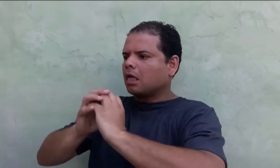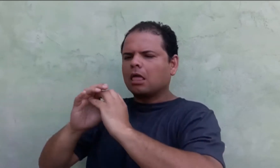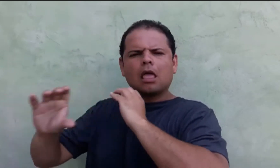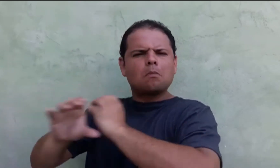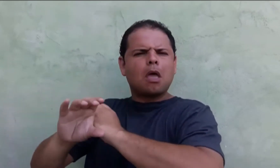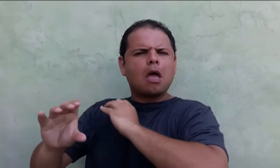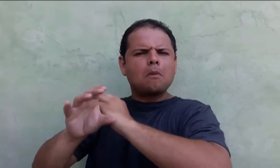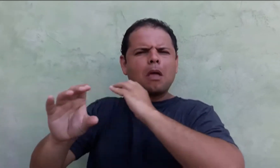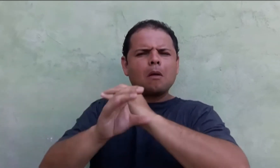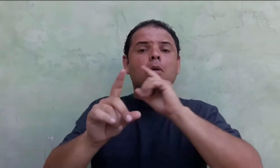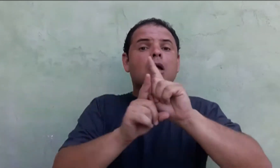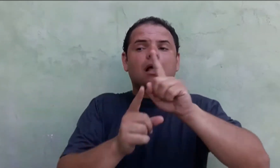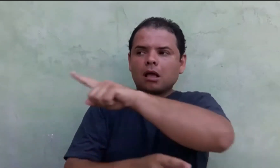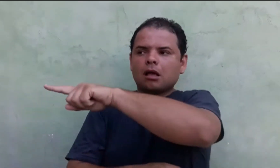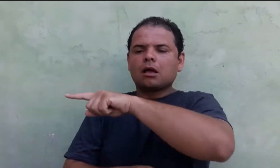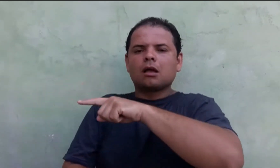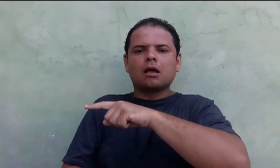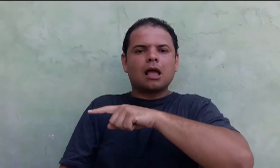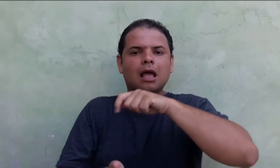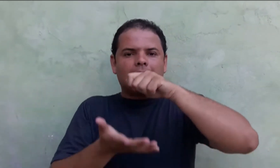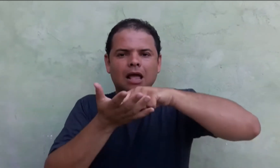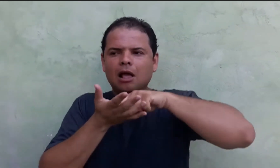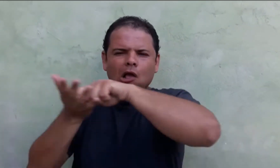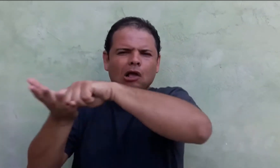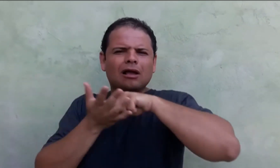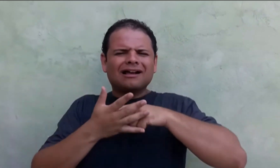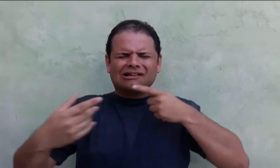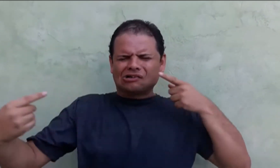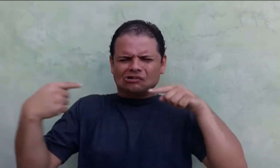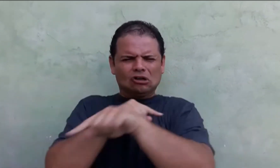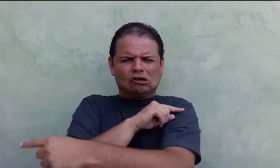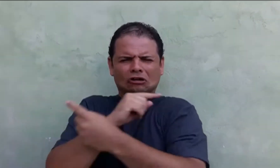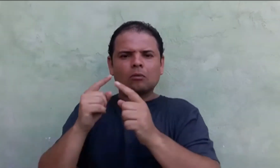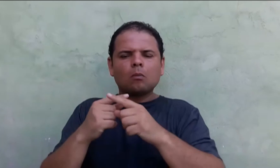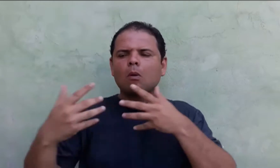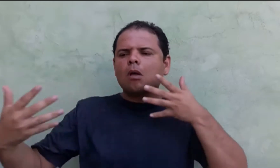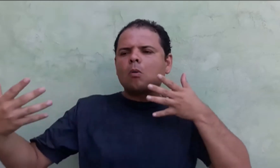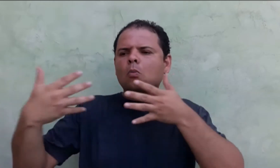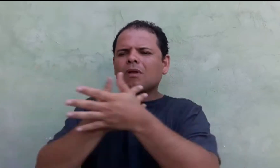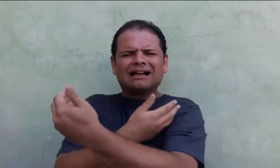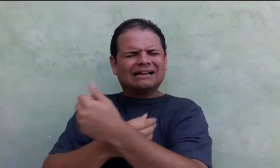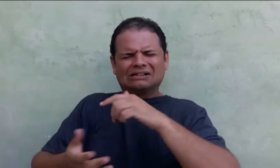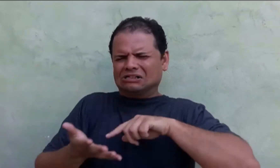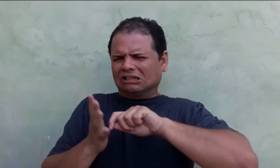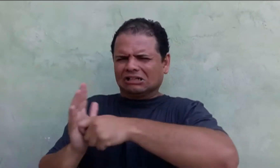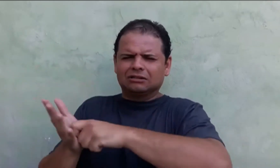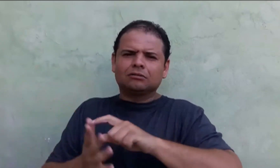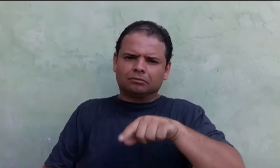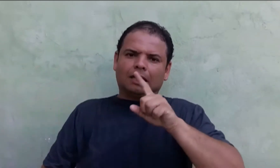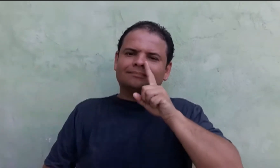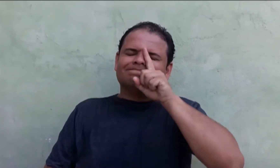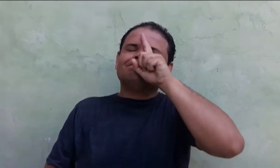Tendo um entrave na comunicação, não conseguindo me comunicar com facilidade, tentei escrever em um papel para explicar, porém as partes não estavam se entendendo,